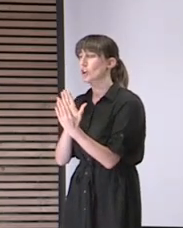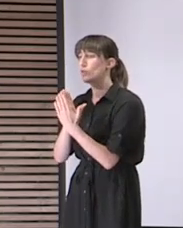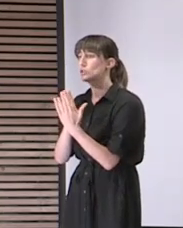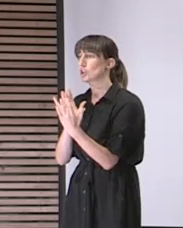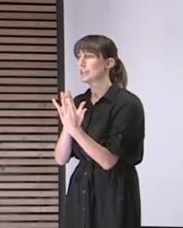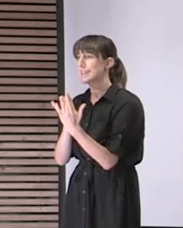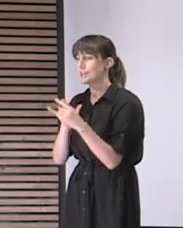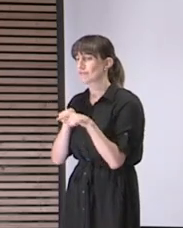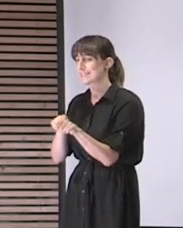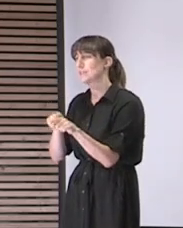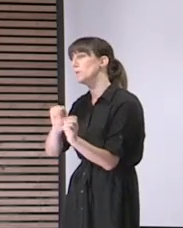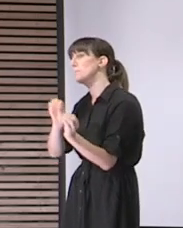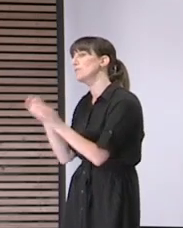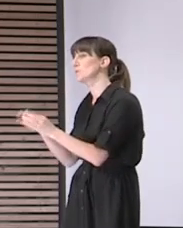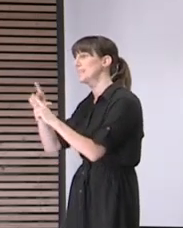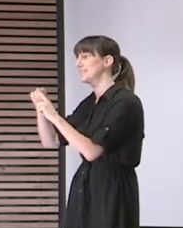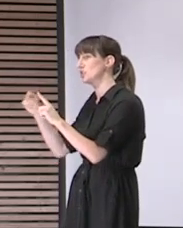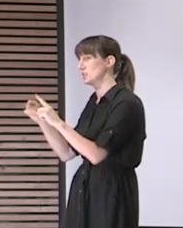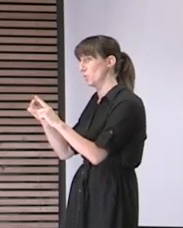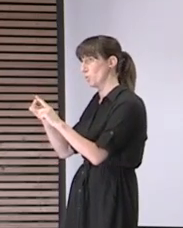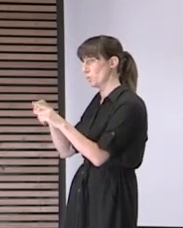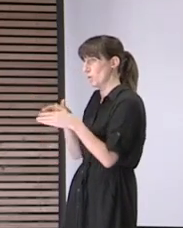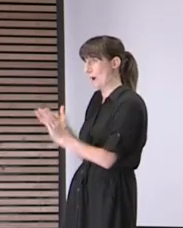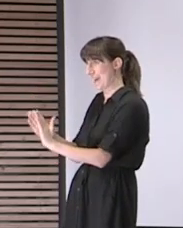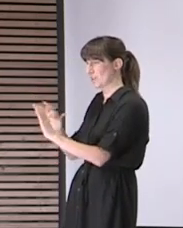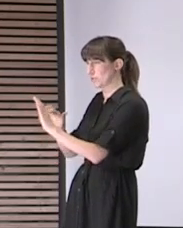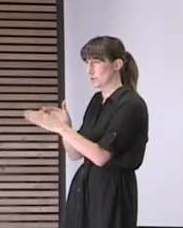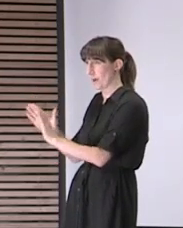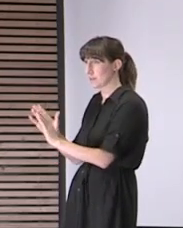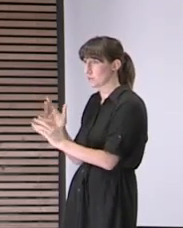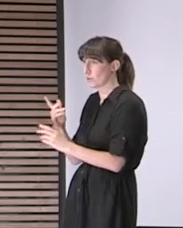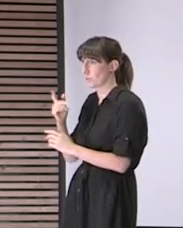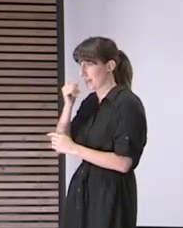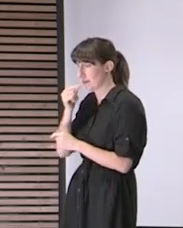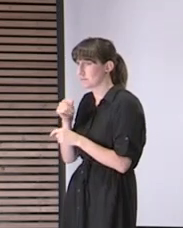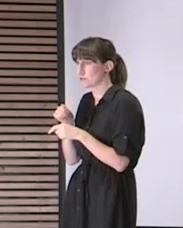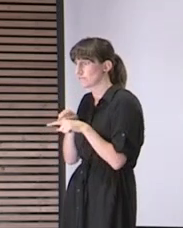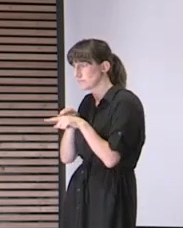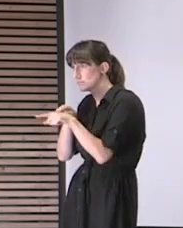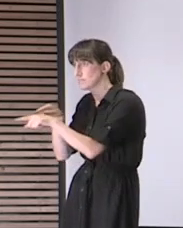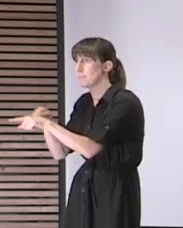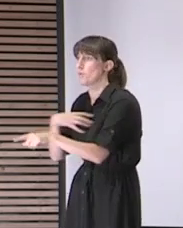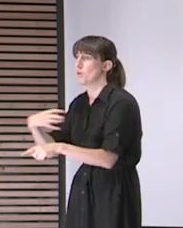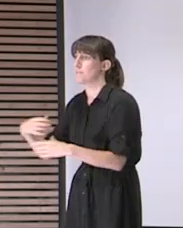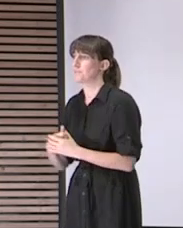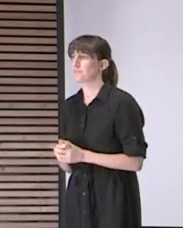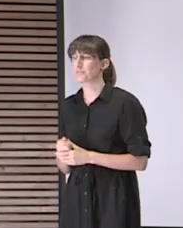capacidad para contratar el